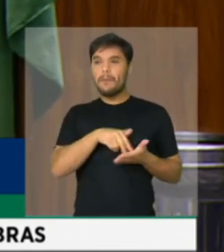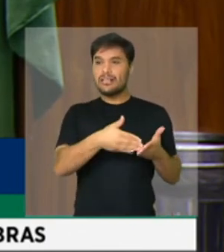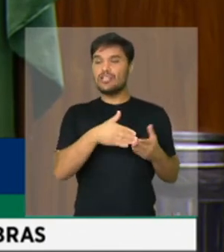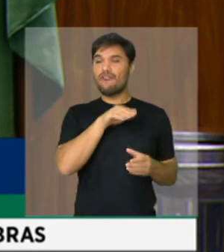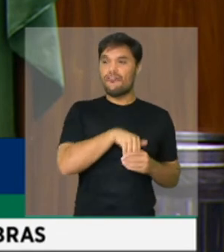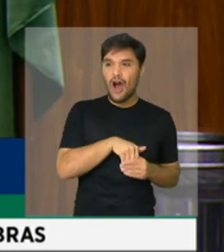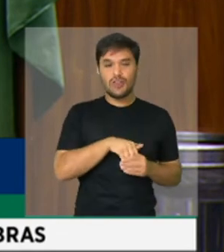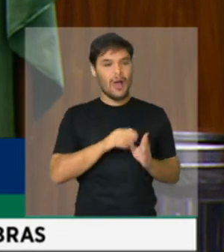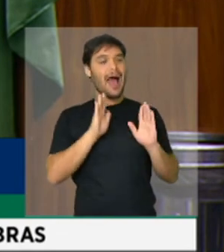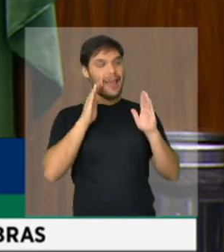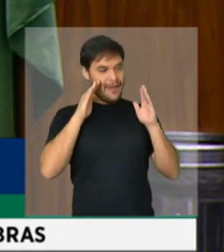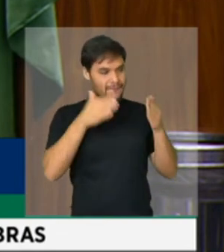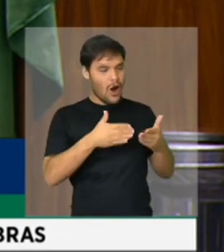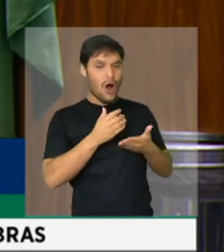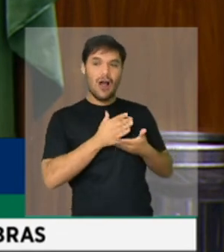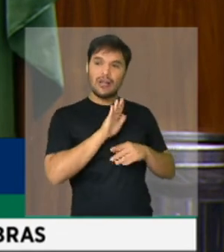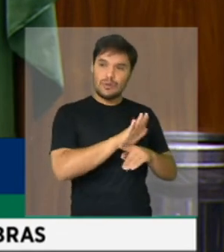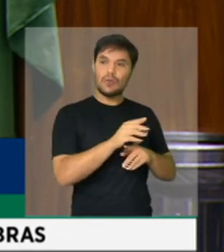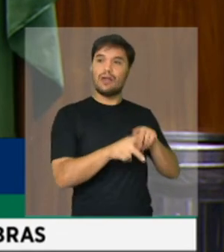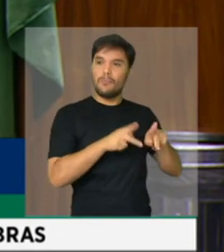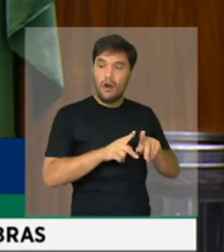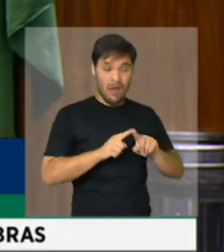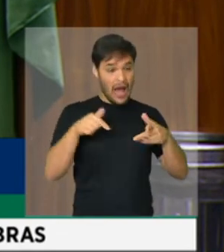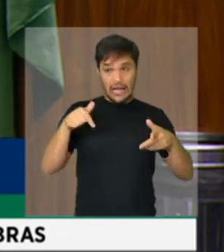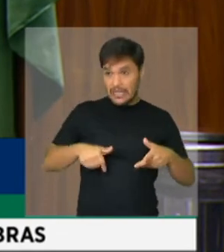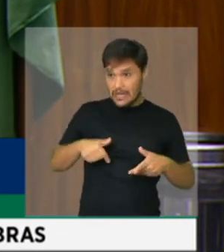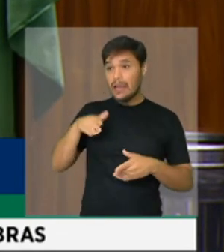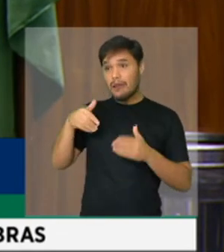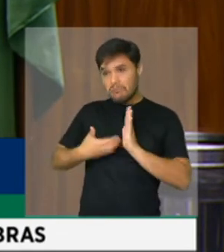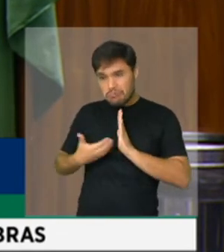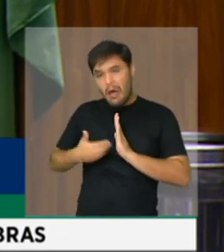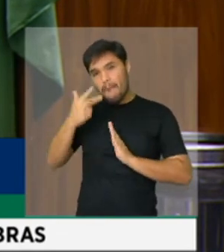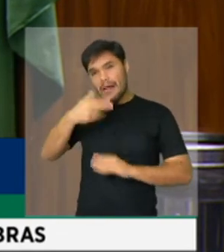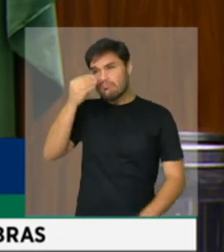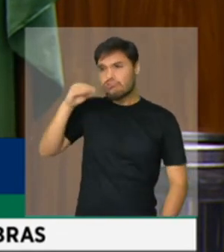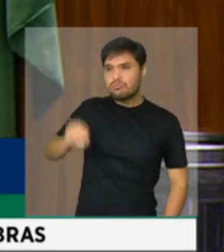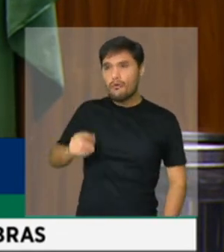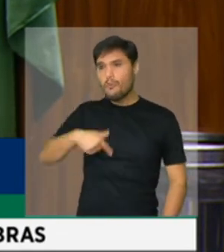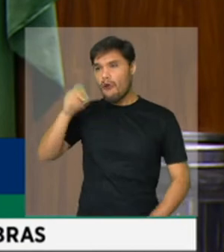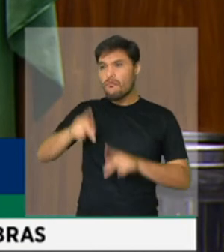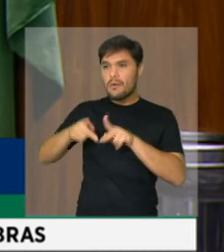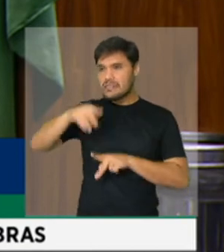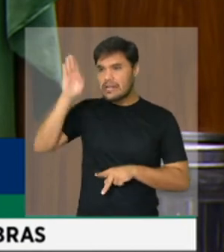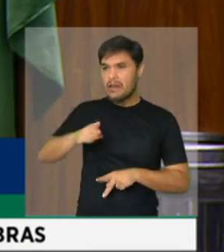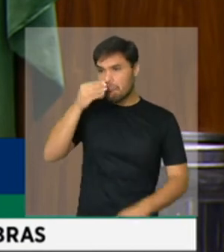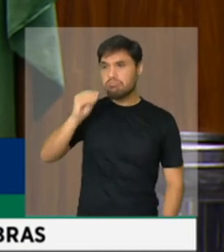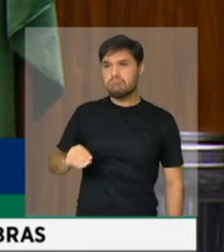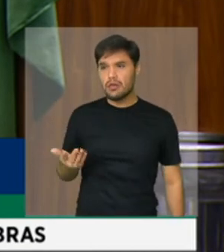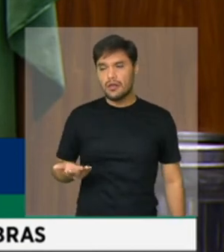A GENTE PENSA NO POVO? SERÁ QUE AQUI A GENTE VAI TOMAR DECISÃO QUE VAI JOGAR NO MOMENTO DE MAIOR FRAGILIDADE DO POVO BRASILEIRO? ONDE A